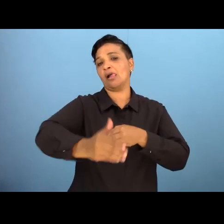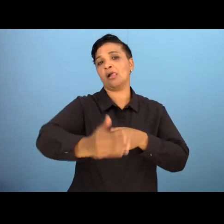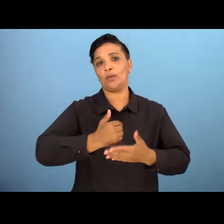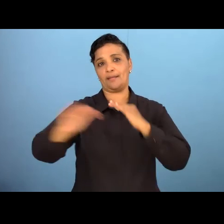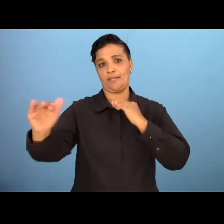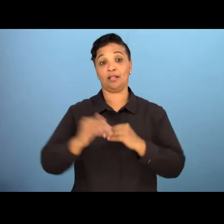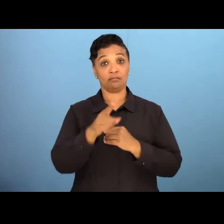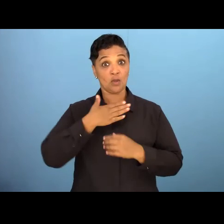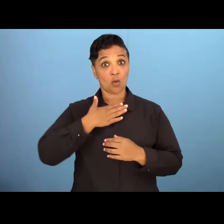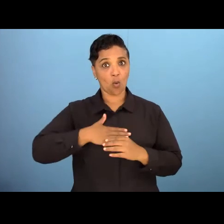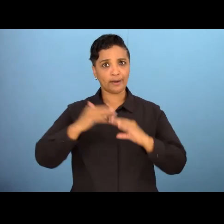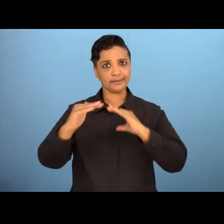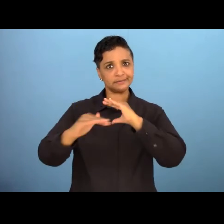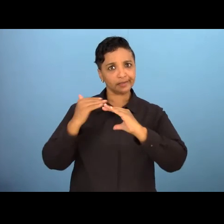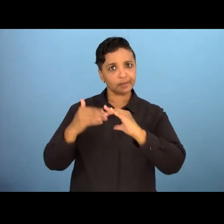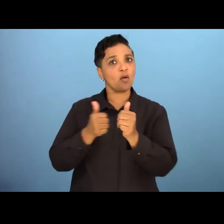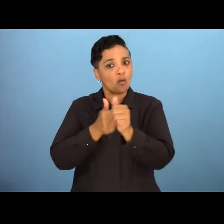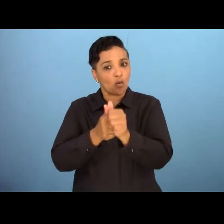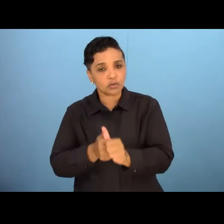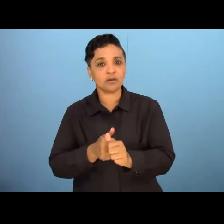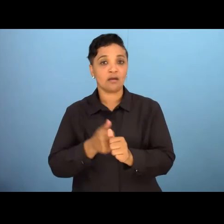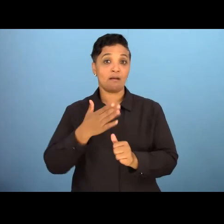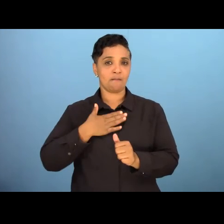Por favor e. envíeme un correo electrónico para cualquier pregunta de seguimiento, mi e.